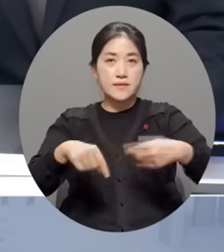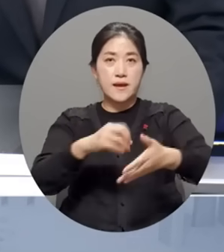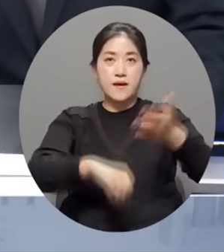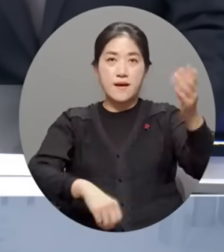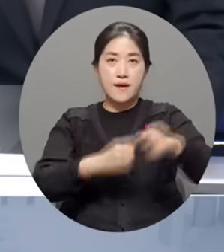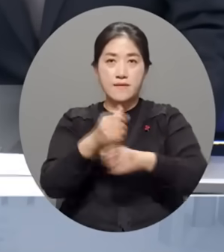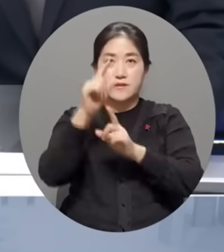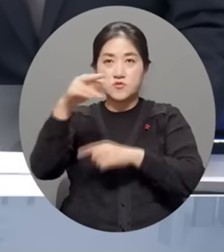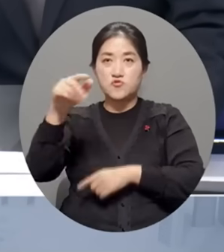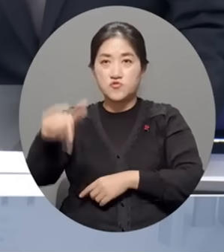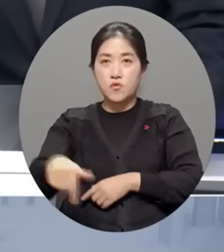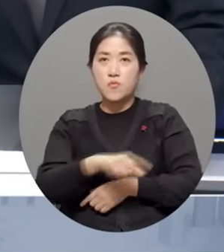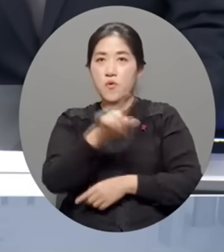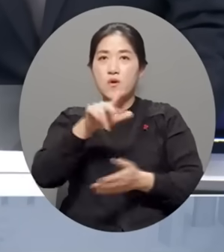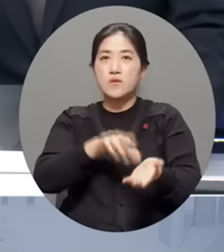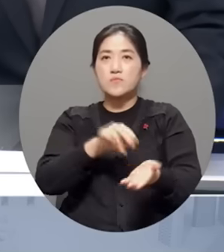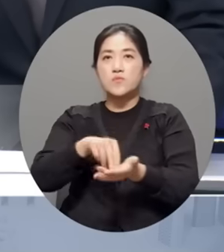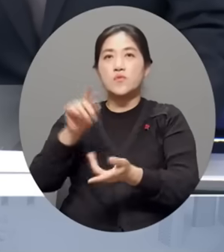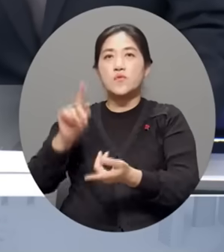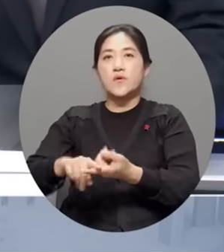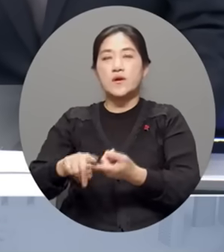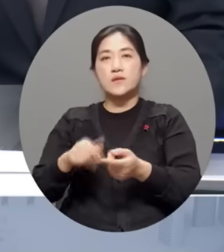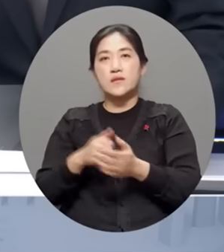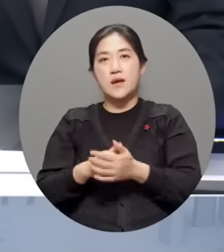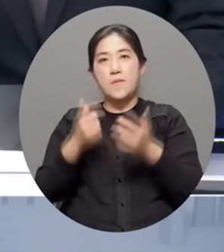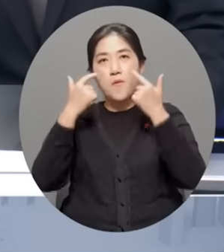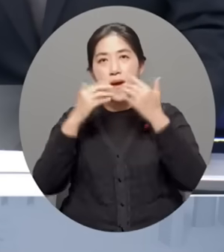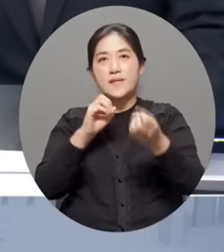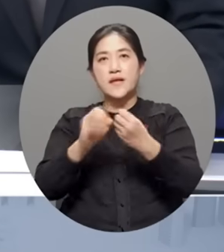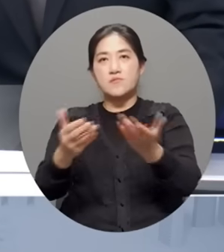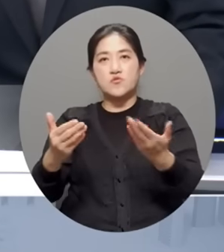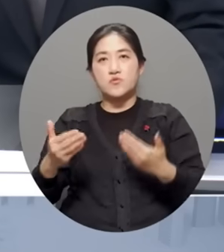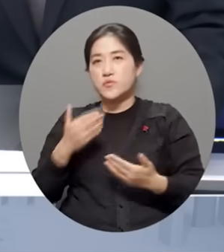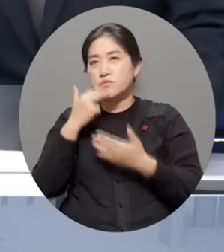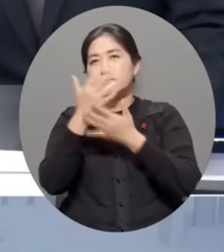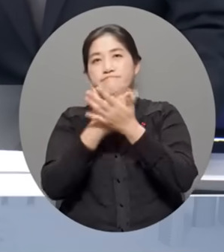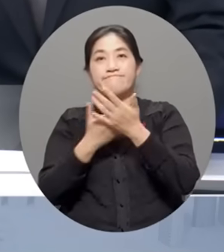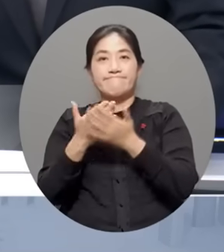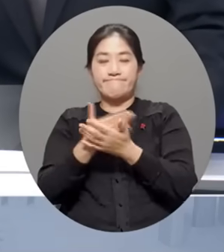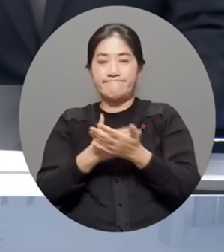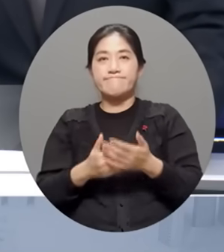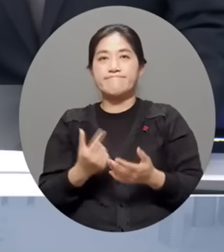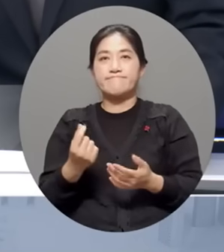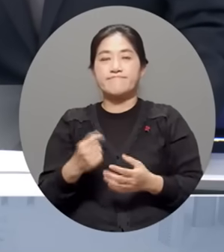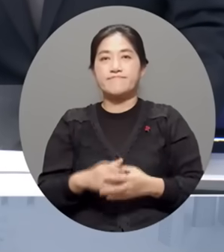관계도 있잖아요. 이런 현안들에 대해서 뚜렷한 해법이 나오지 않았다.